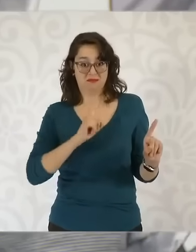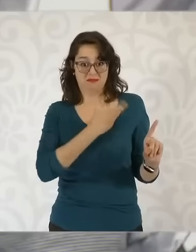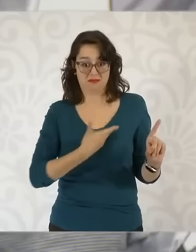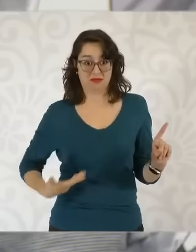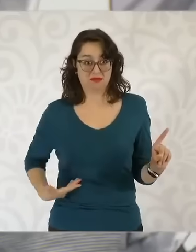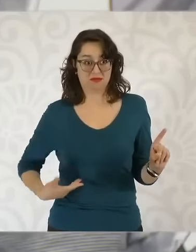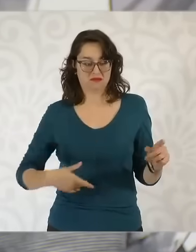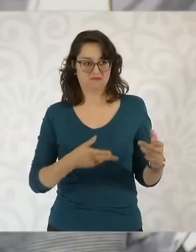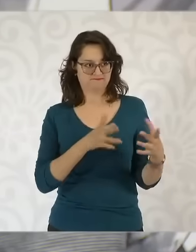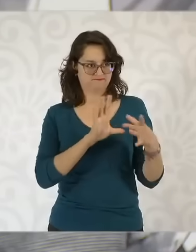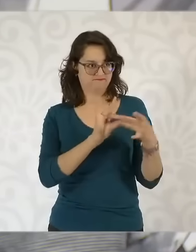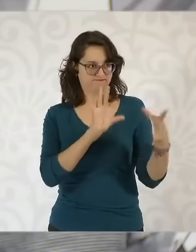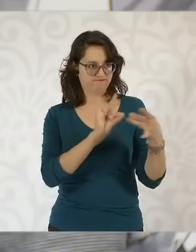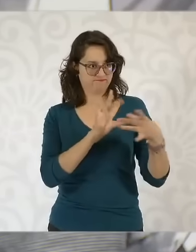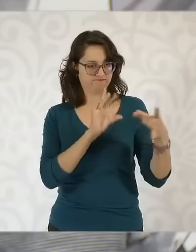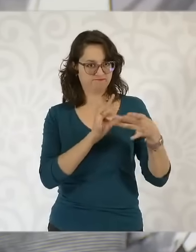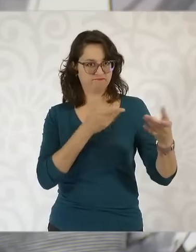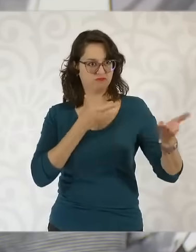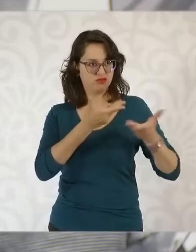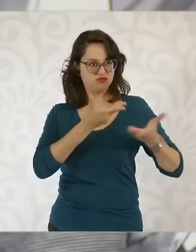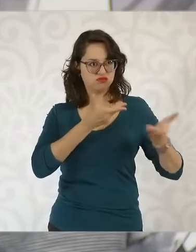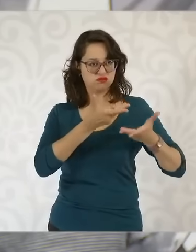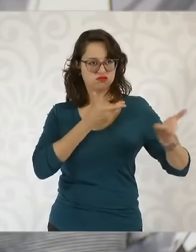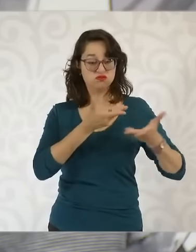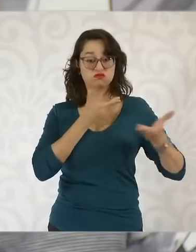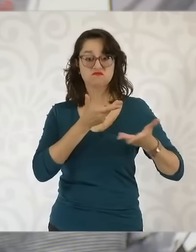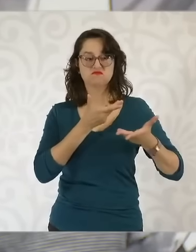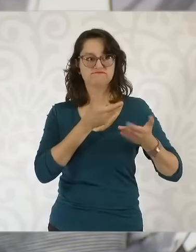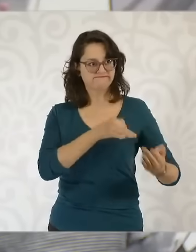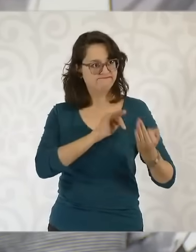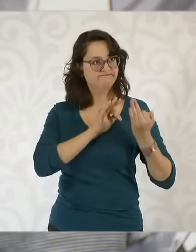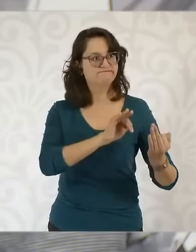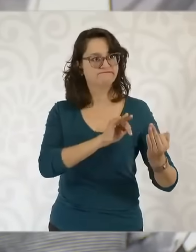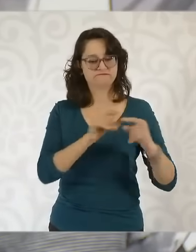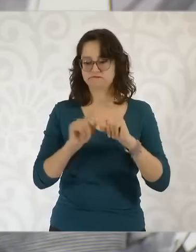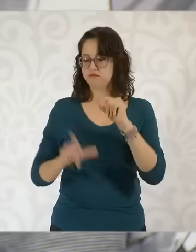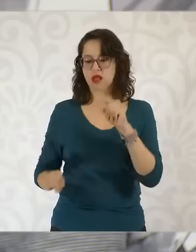su conversación, su trato, la firmeza con la que defiende los intereses de México,